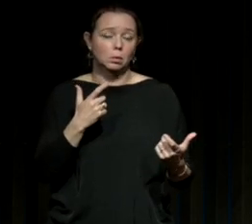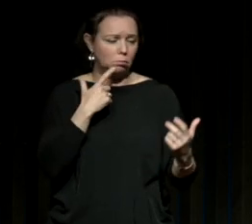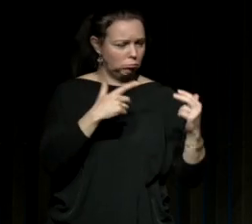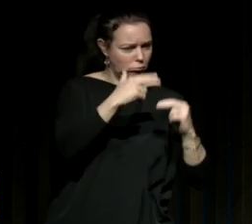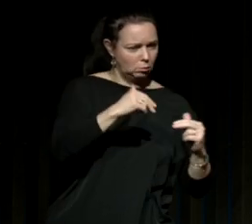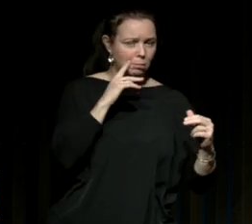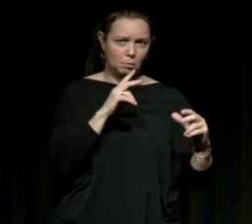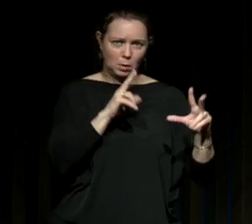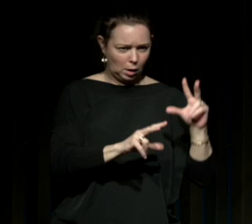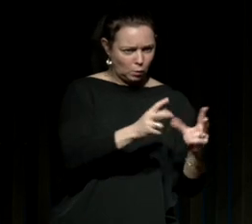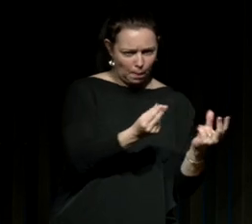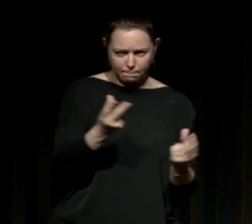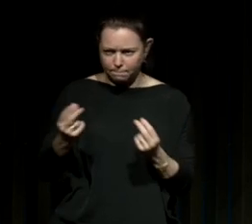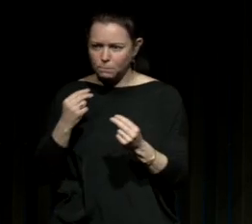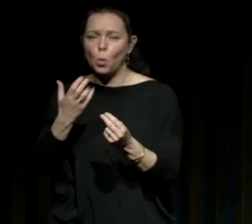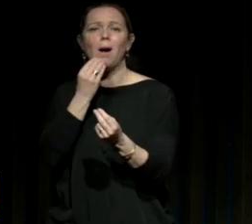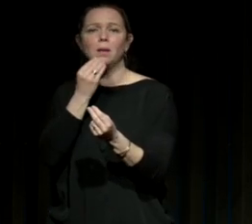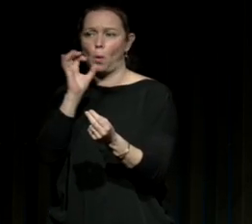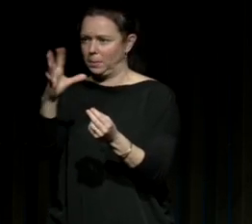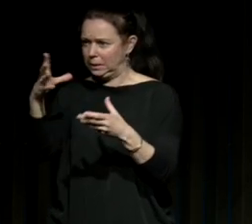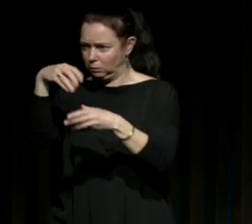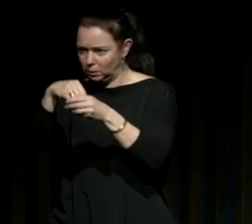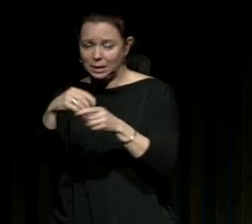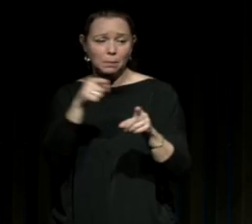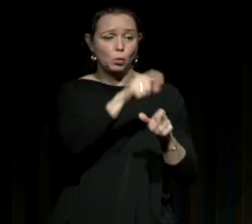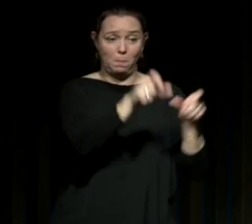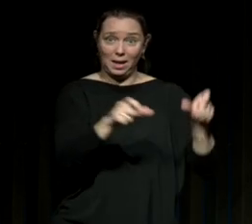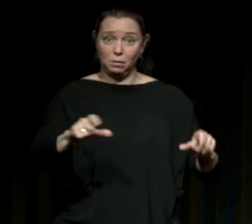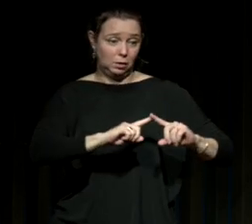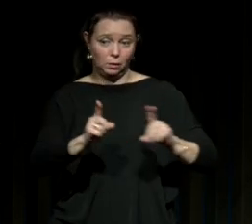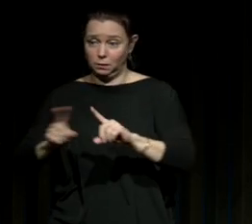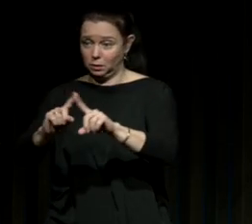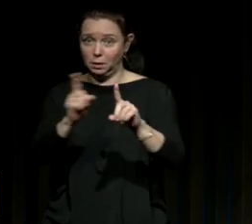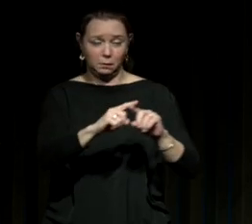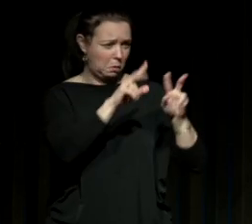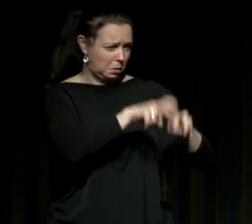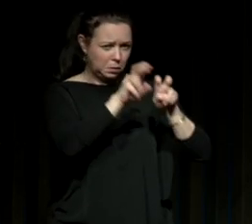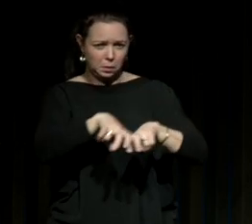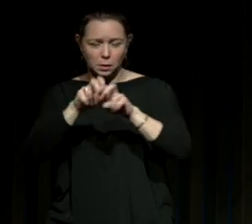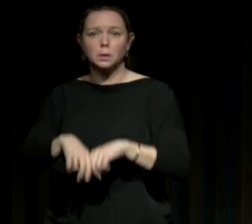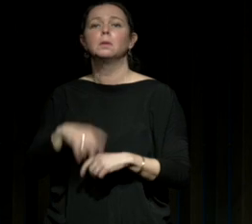différents des aliments chez différents individus alors vous voyez que l'individu 139 effectivement